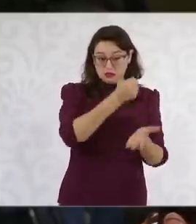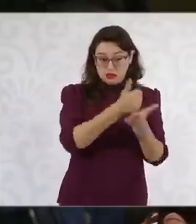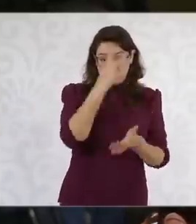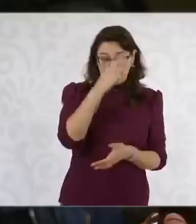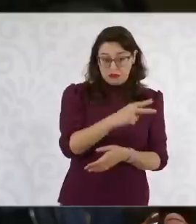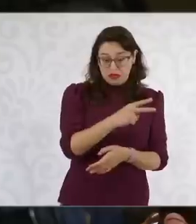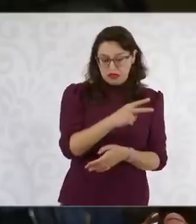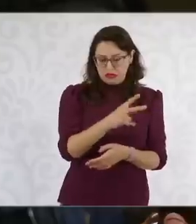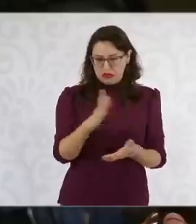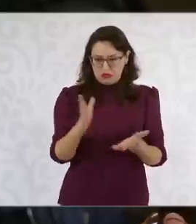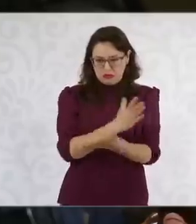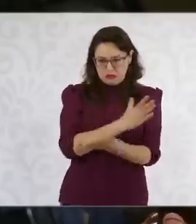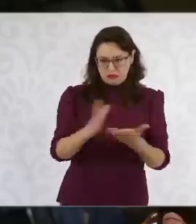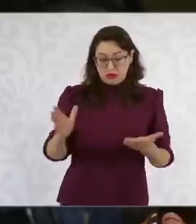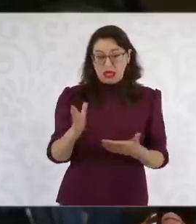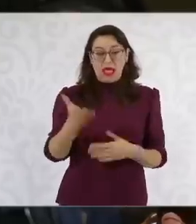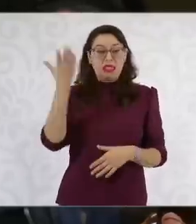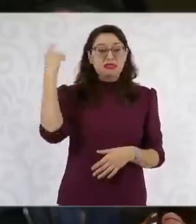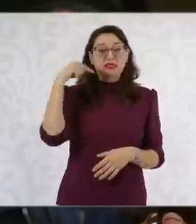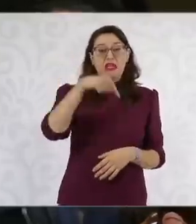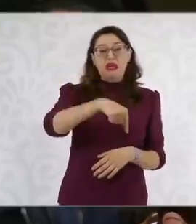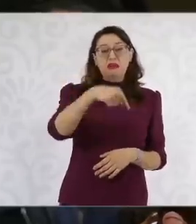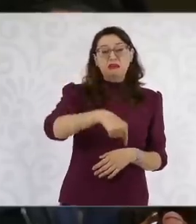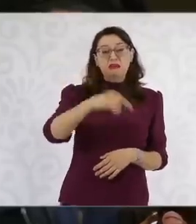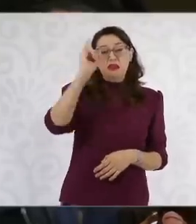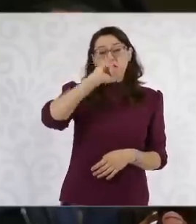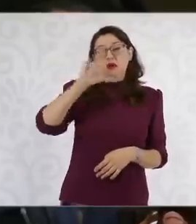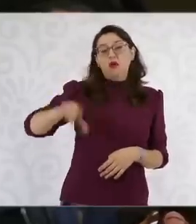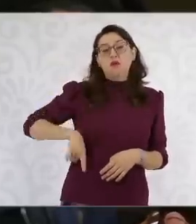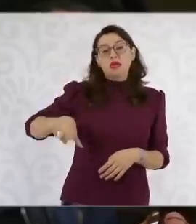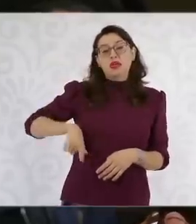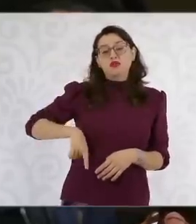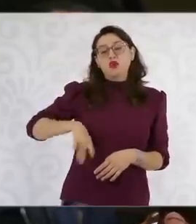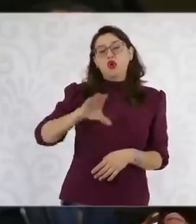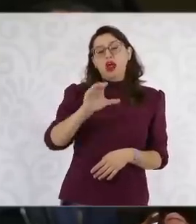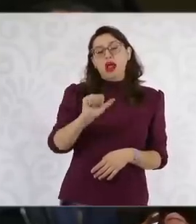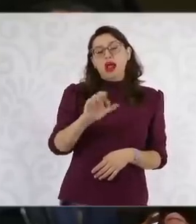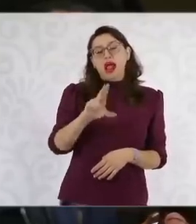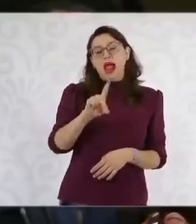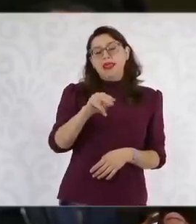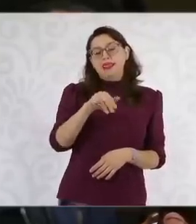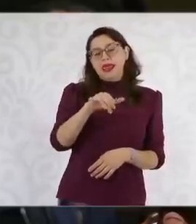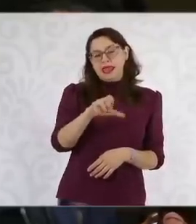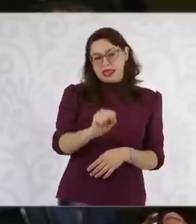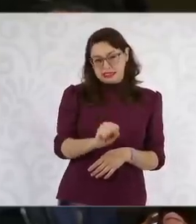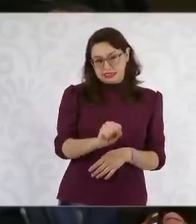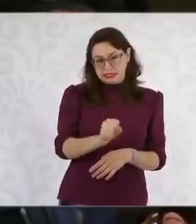un sesgo ya en esa información que nosotros tenemos que así fue en términos periodísticos